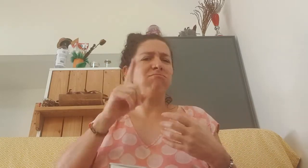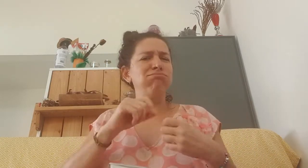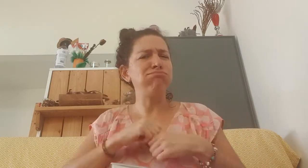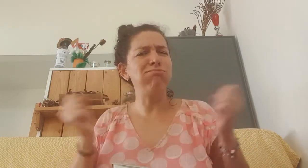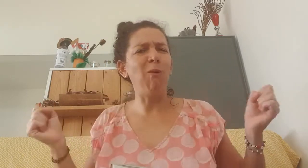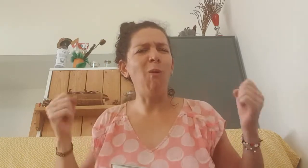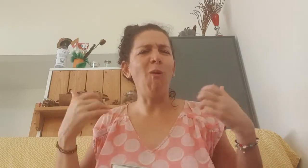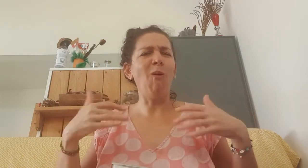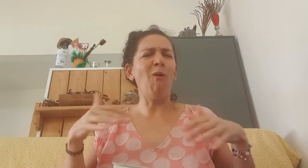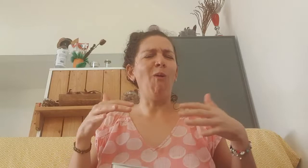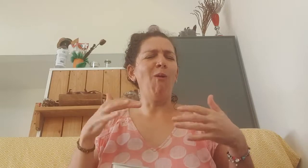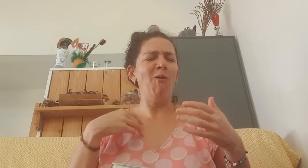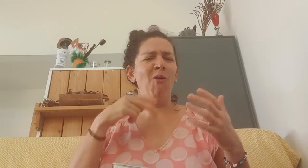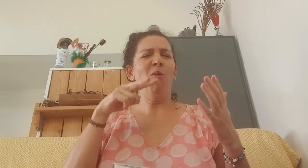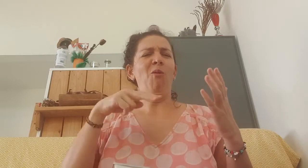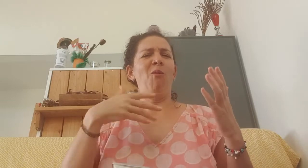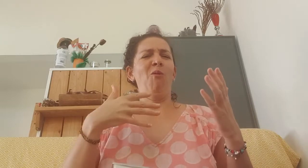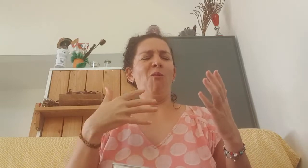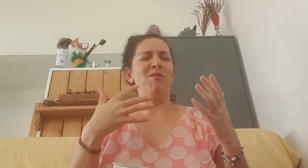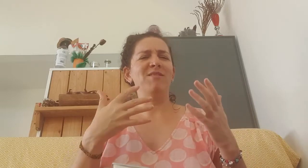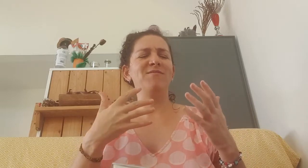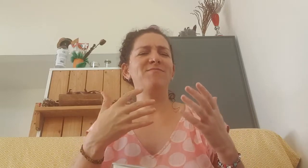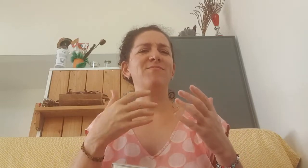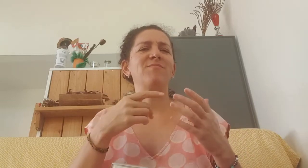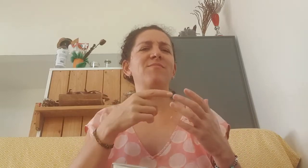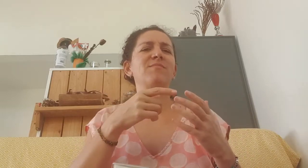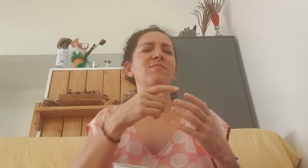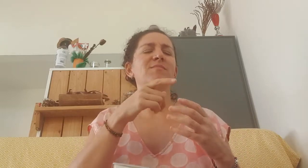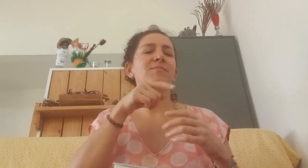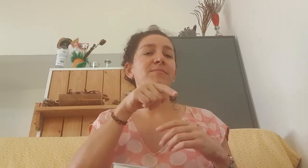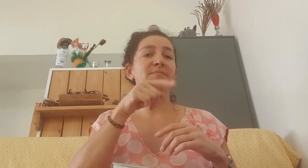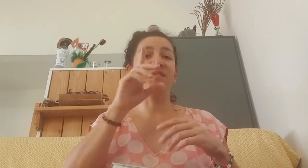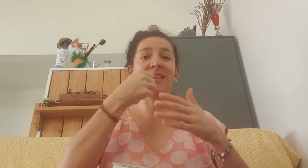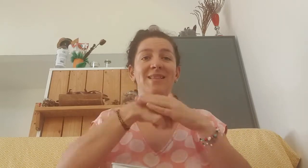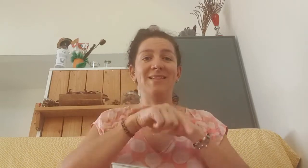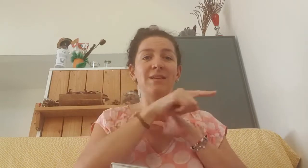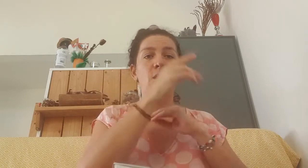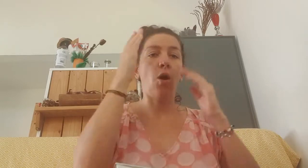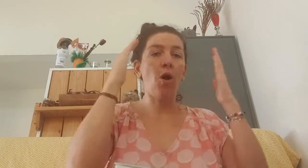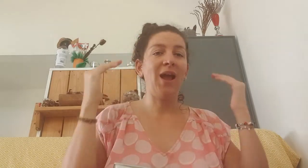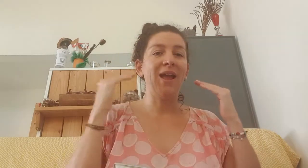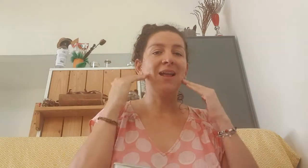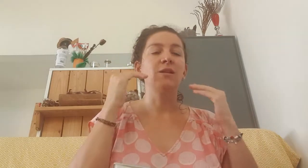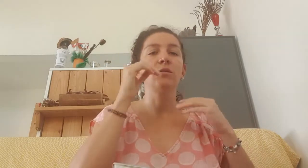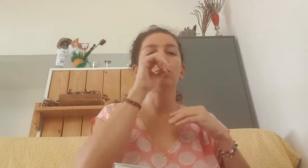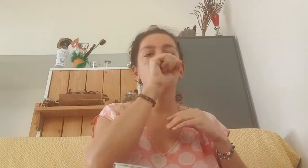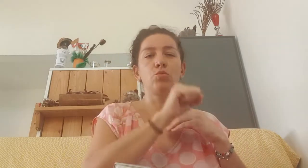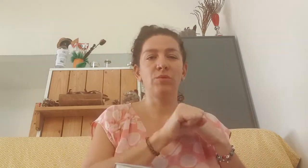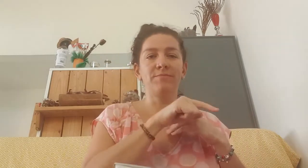Il se dévoile complètement, avec des choses vraiment terribles. Il est né en Corée du Sud.